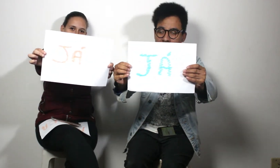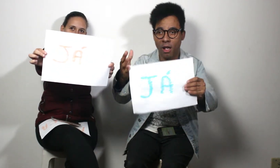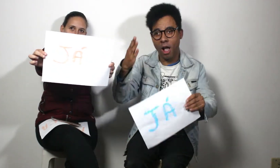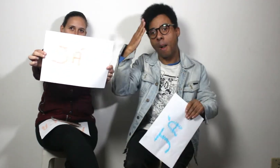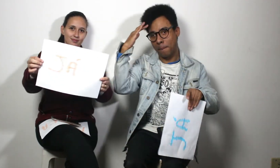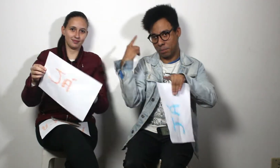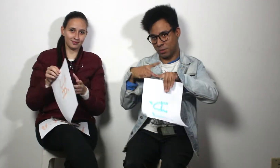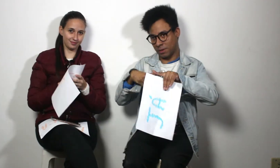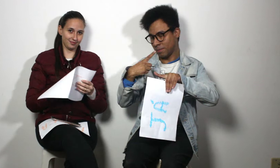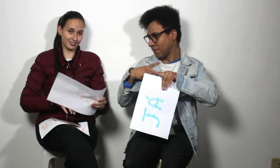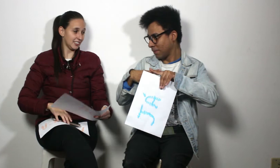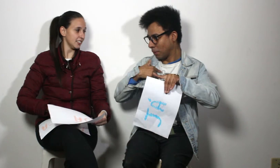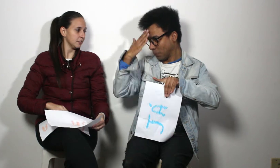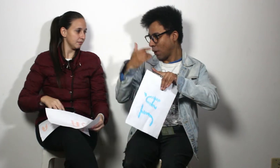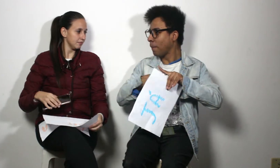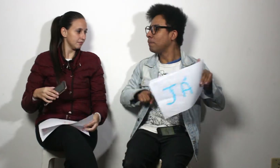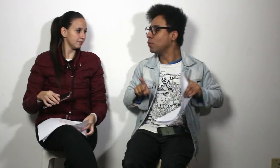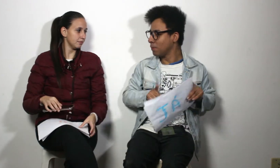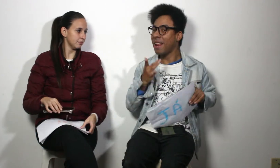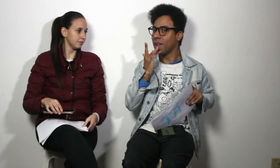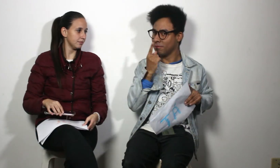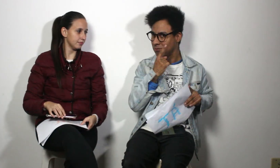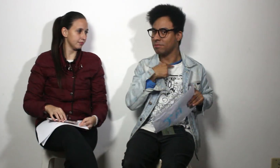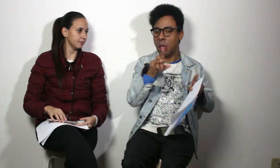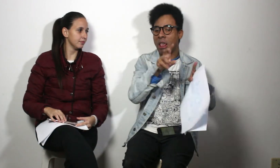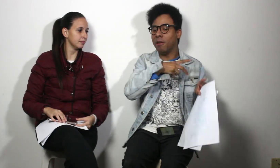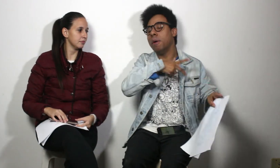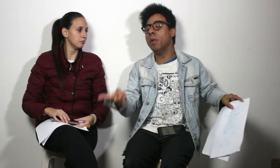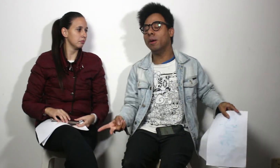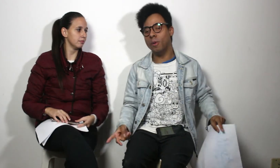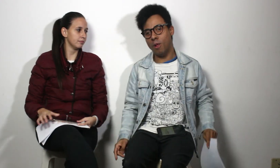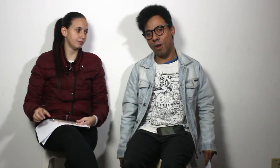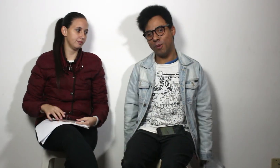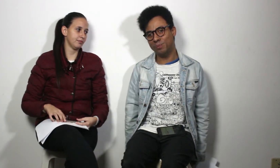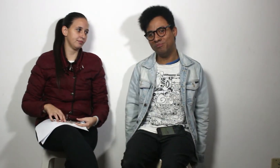Porque? Minha prima ,ela jogar me !Eu cair!